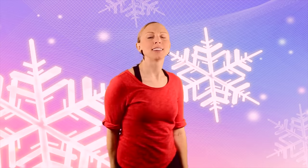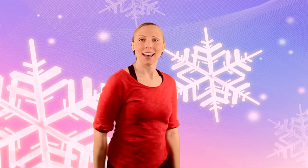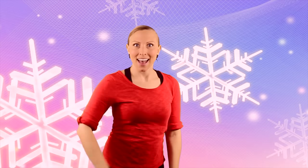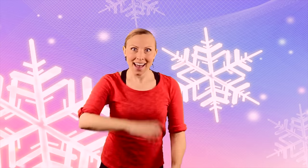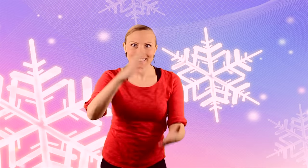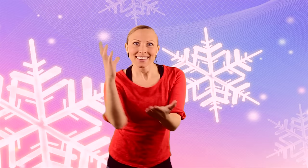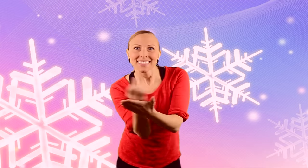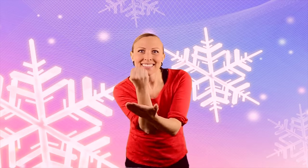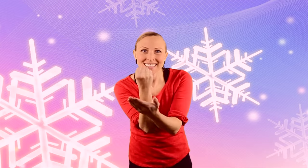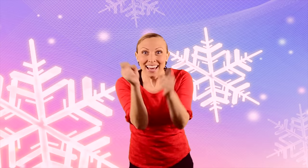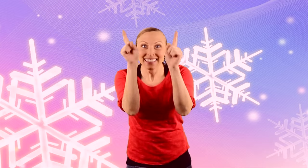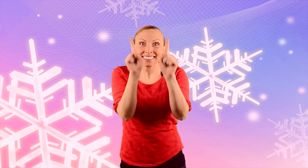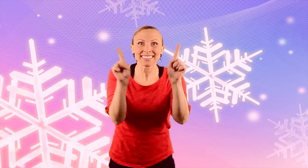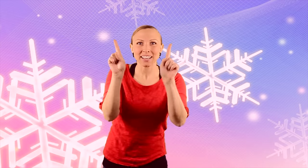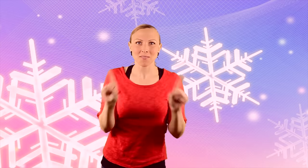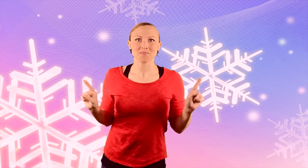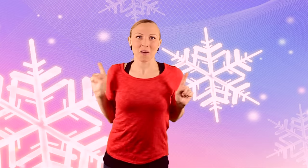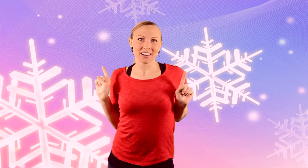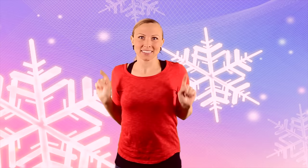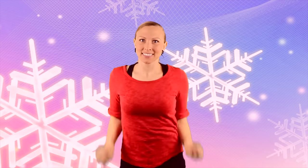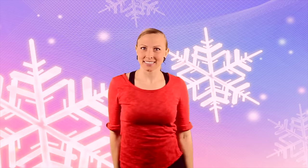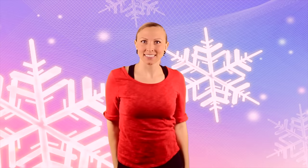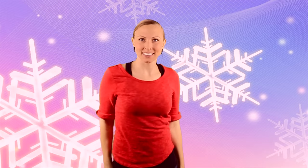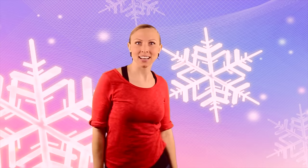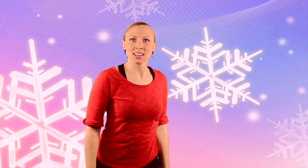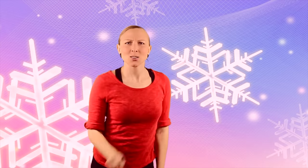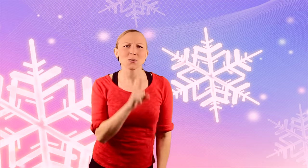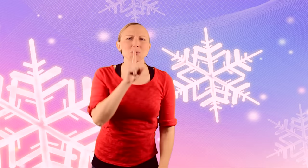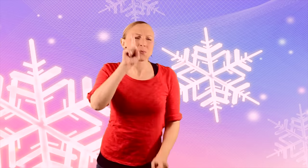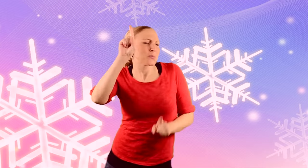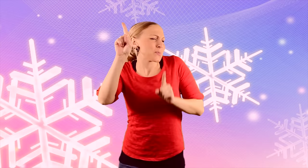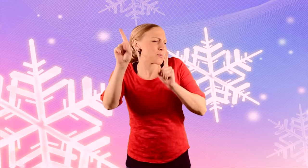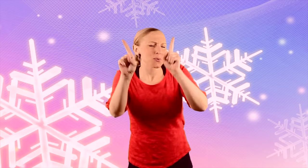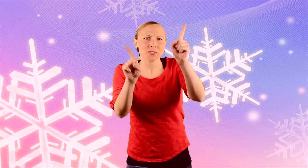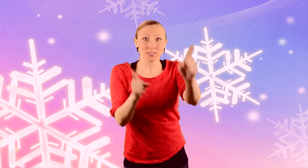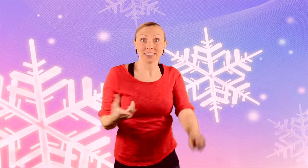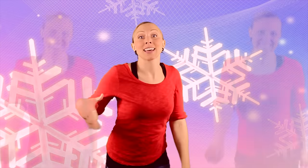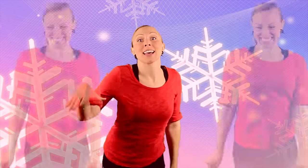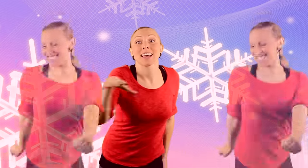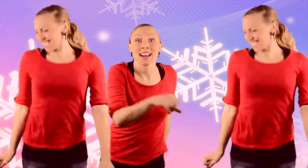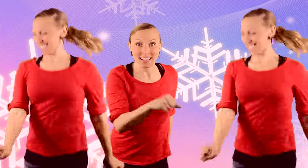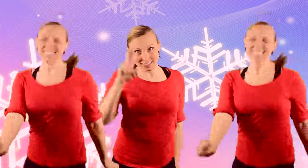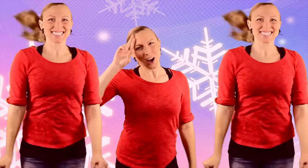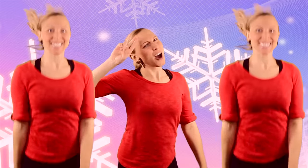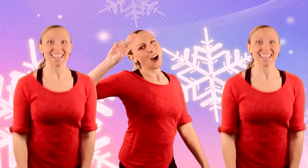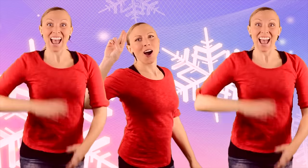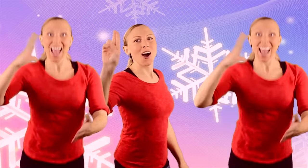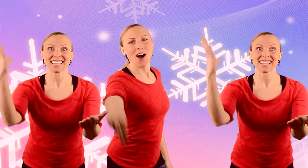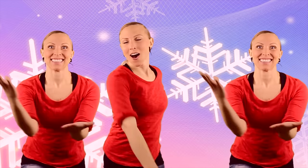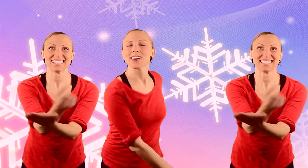Äntligen december. Ljusen tänds över hela stan.